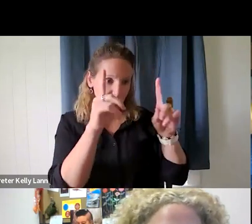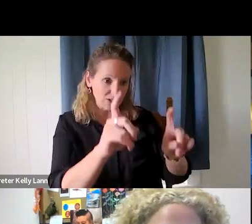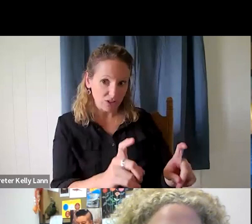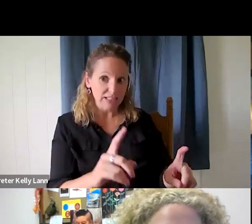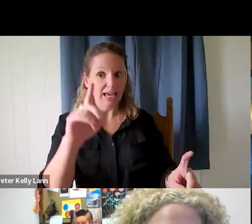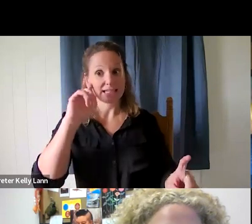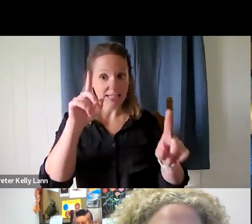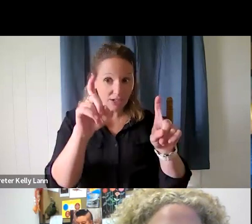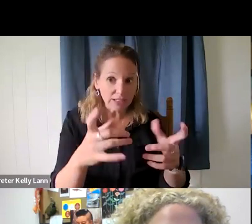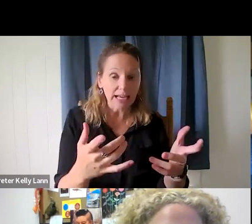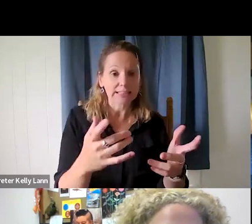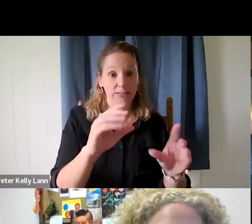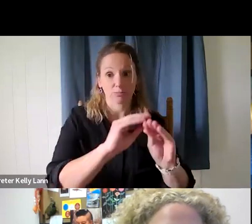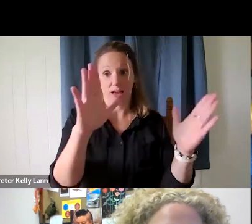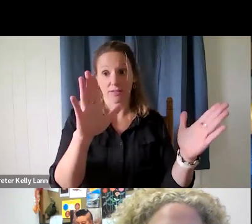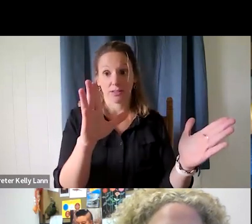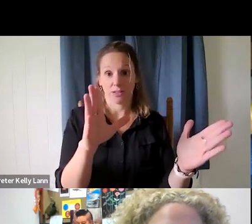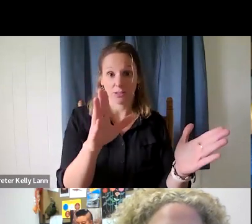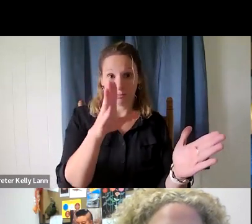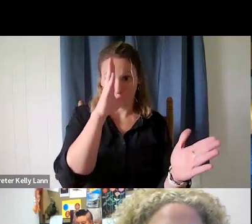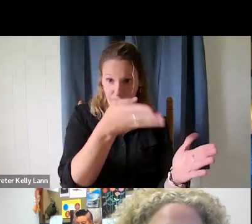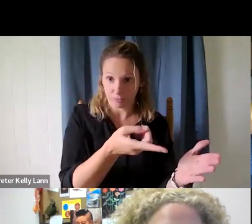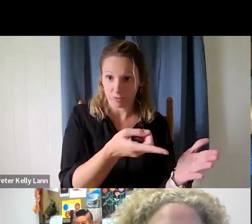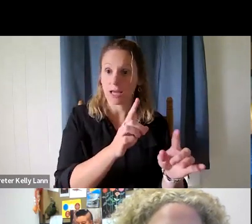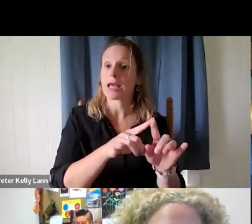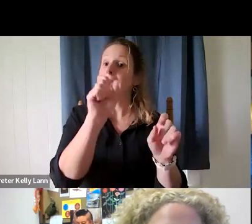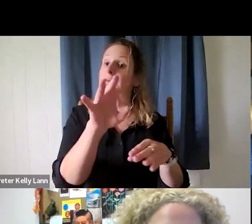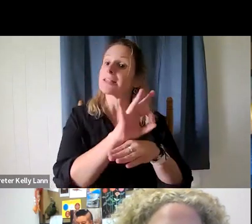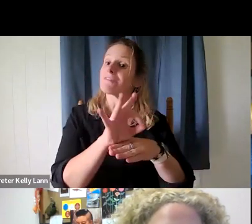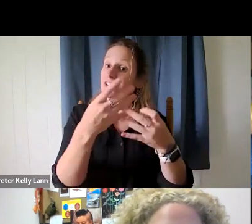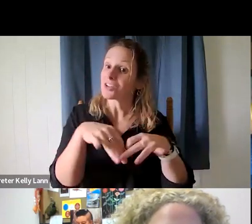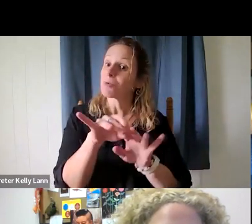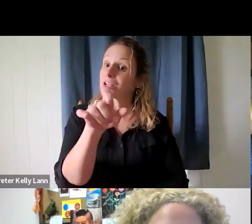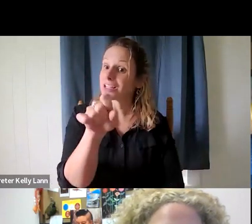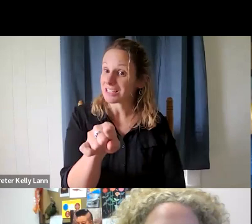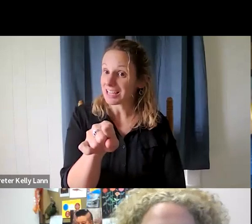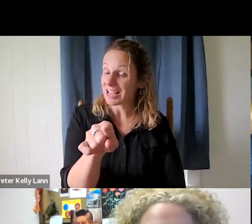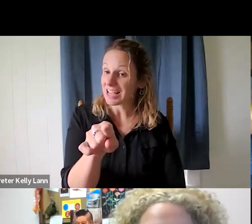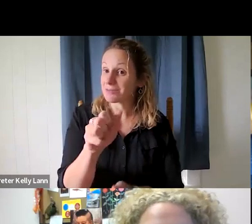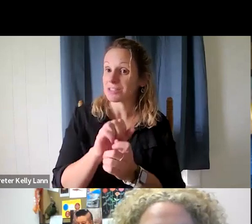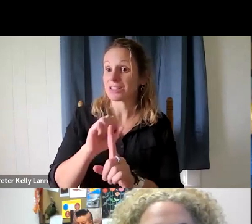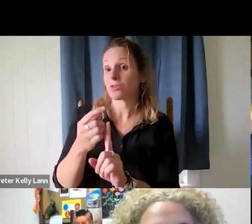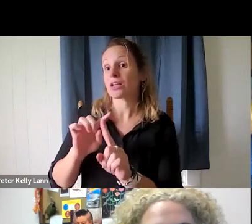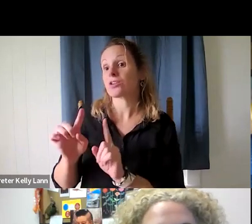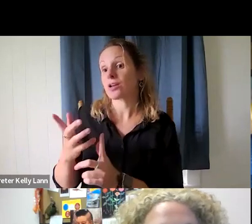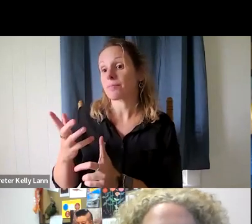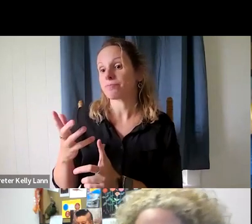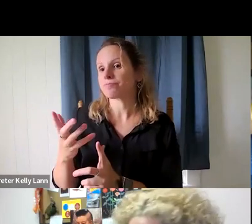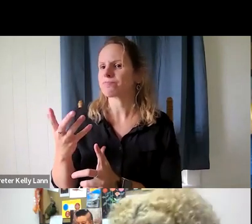todo eso es bastante evidente. Y bueno, sí, el funcionamiento sigue siendo importante en esas situaciones pero yo diría que es incluso más importante